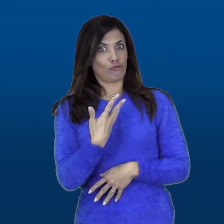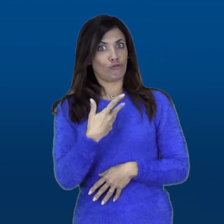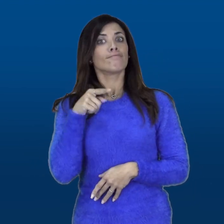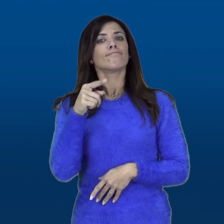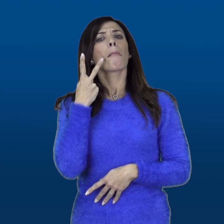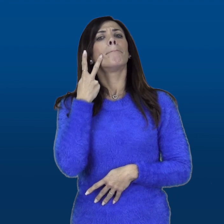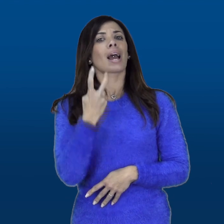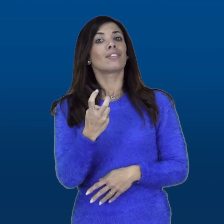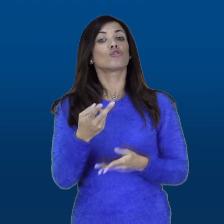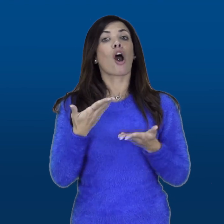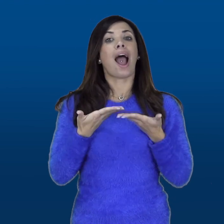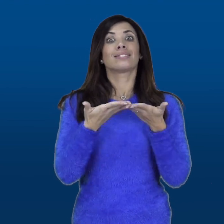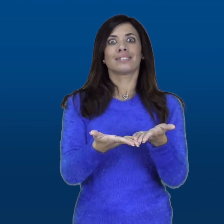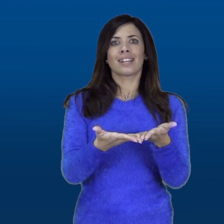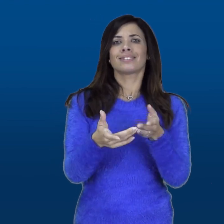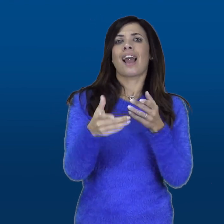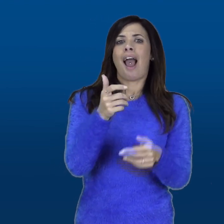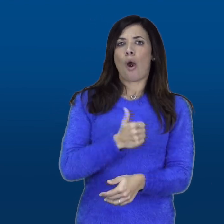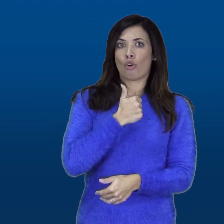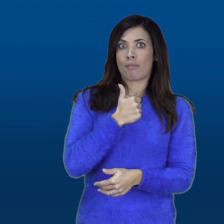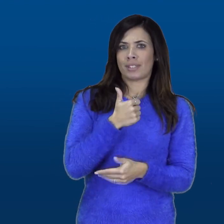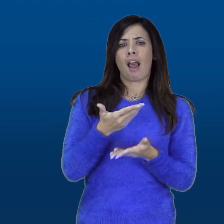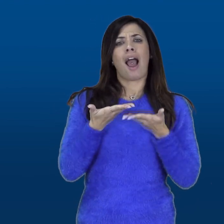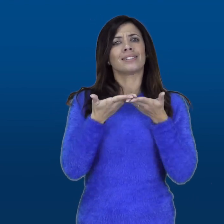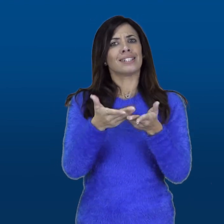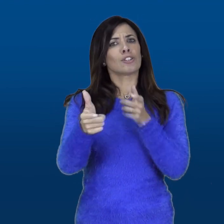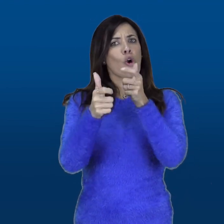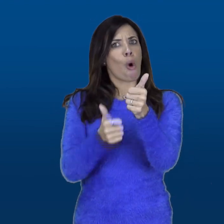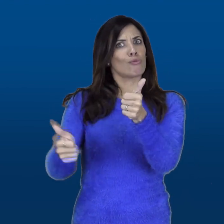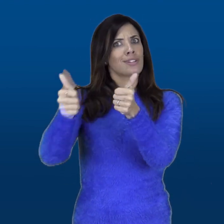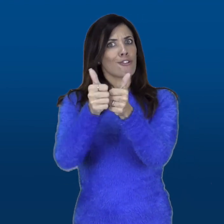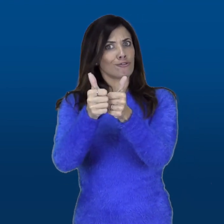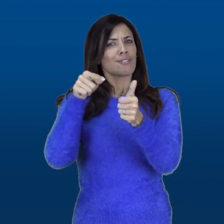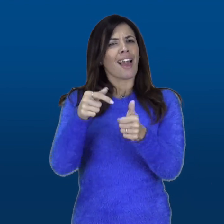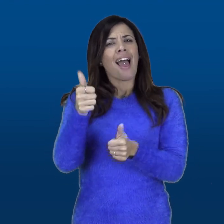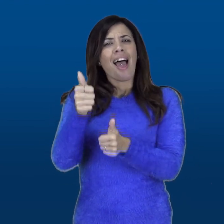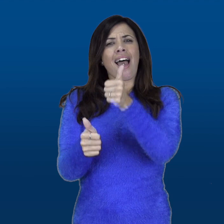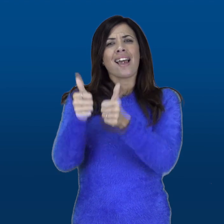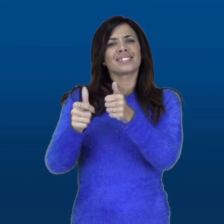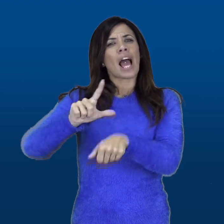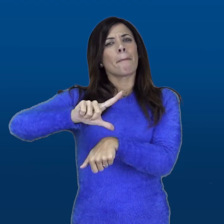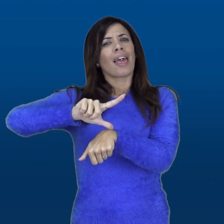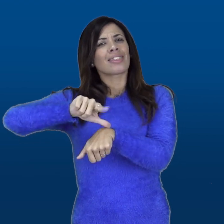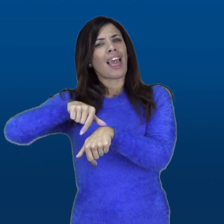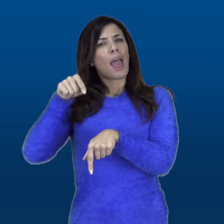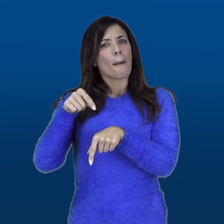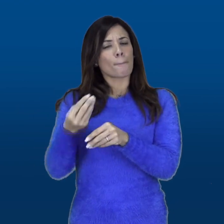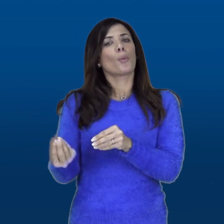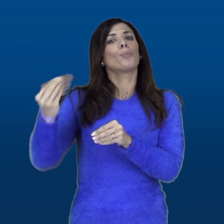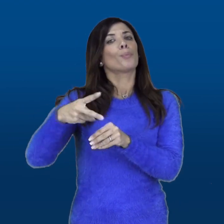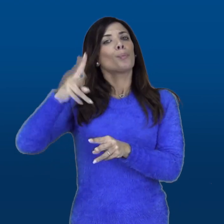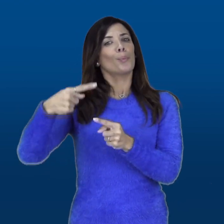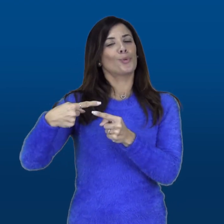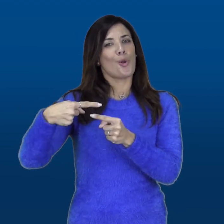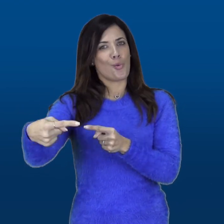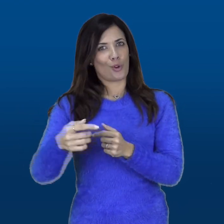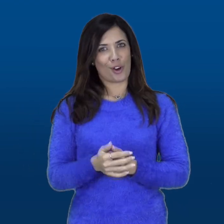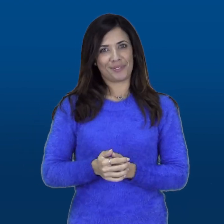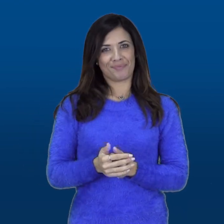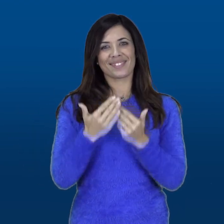è prevista l'assistenza per l'autonomia e la comunicazione ed i tempi aggiuntivi per lo svolgimento delle prove.